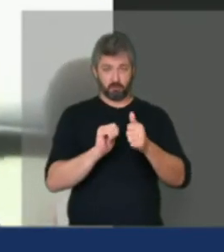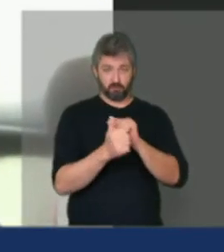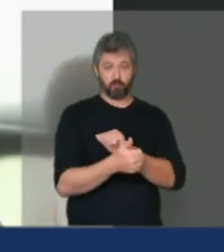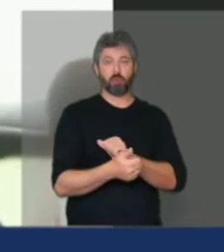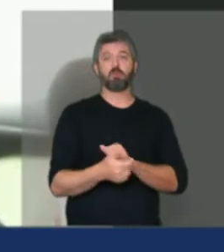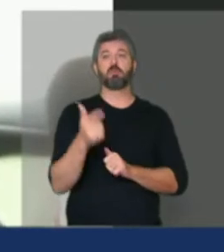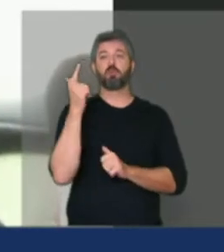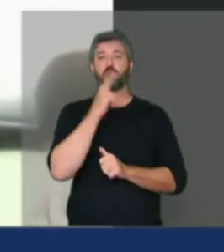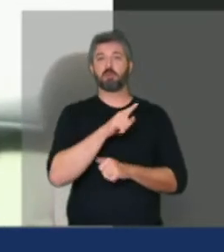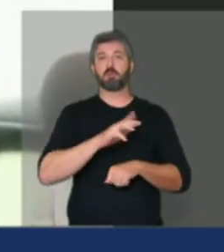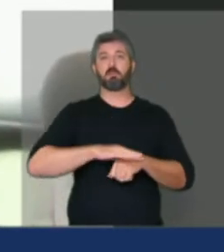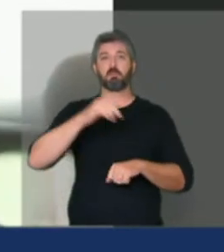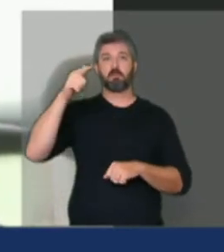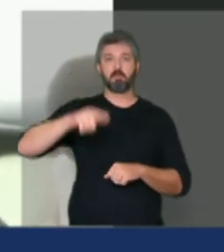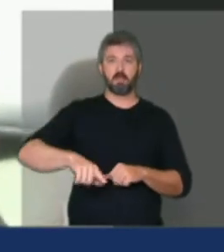TEREM CADA VEZ MAIS O AMBIENTE FAVORÁVEL PARA A PRÁTICA